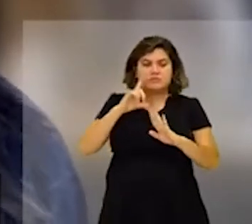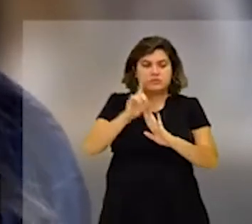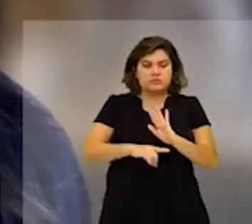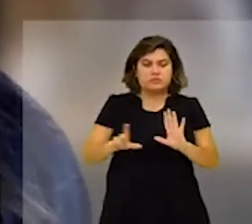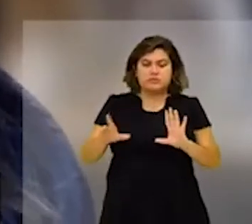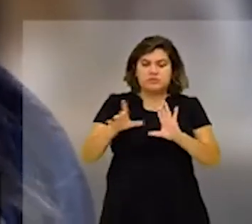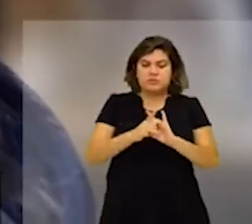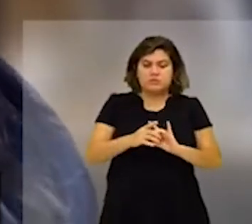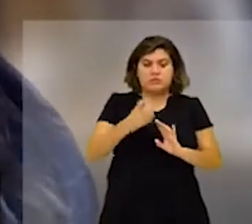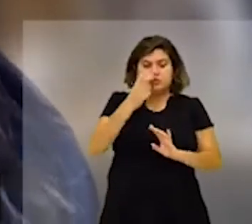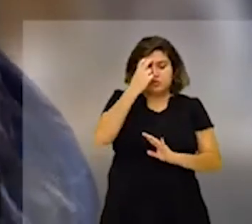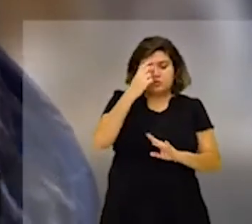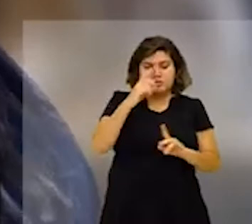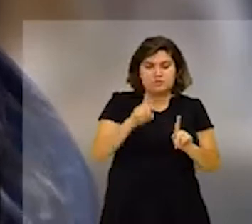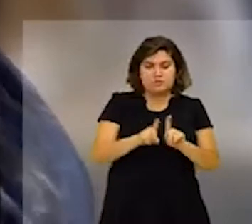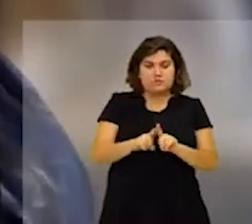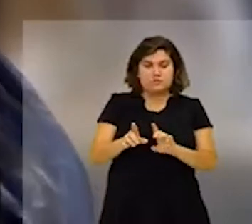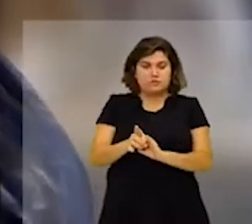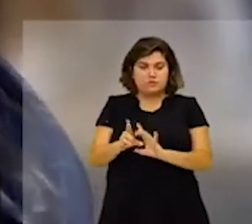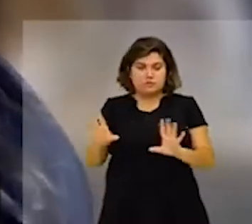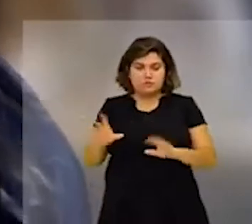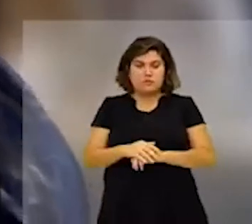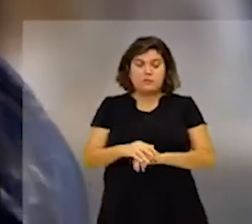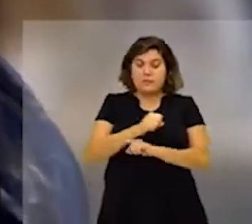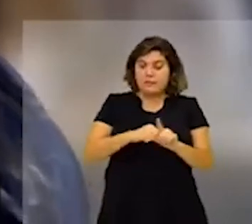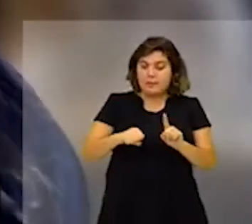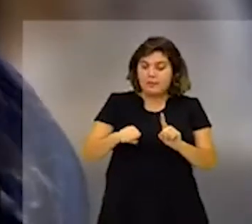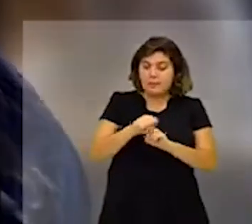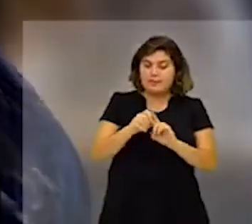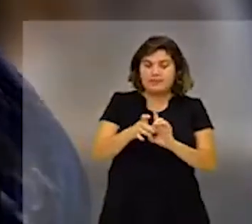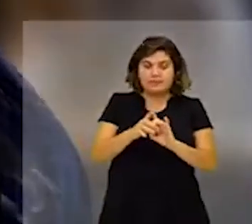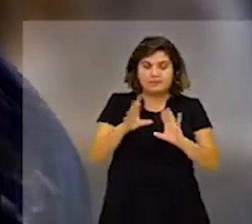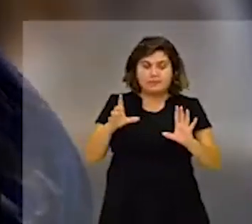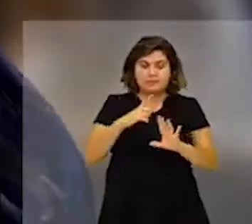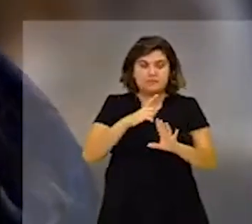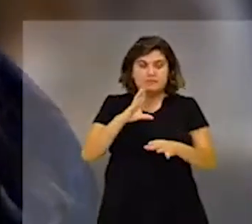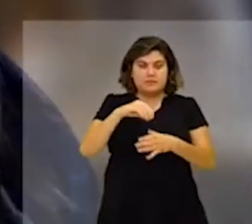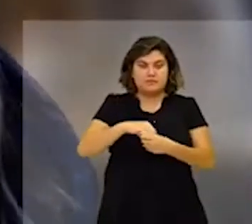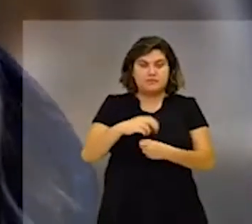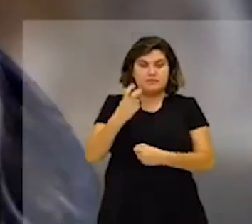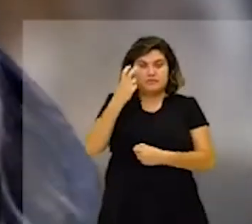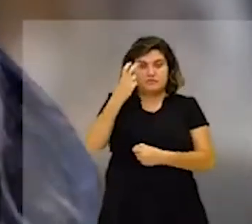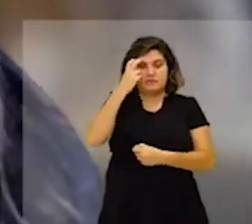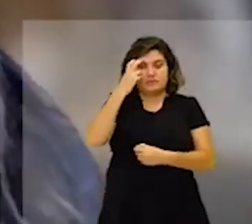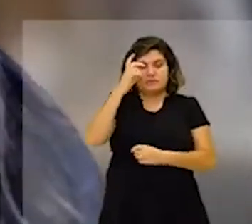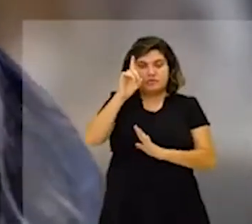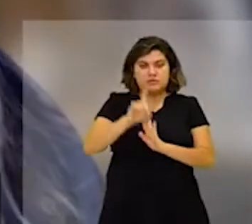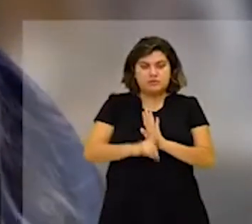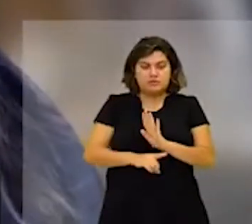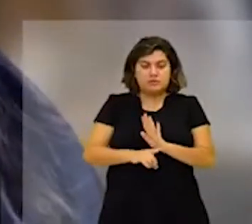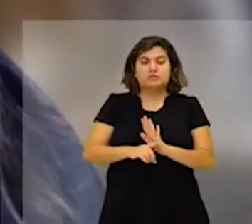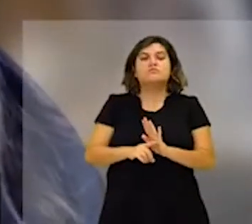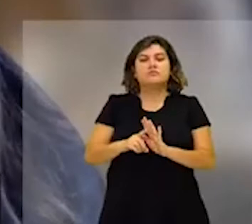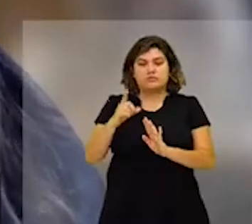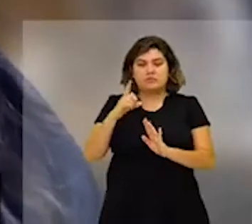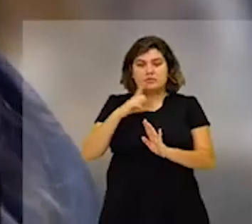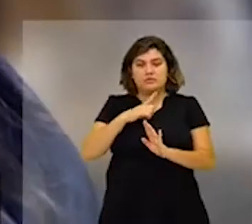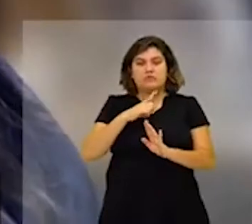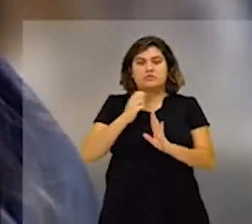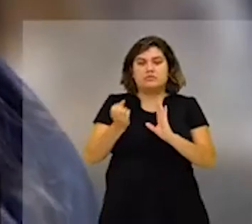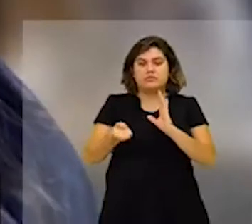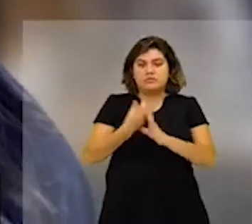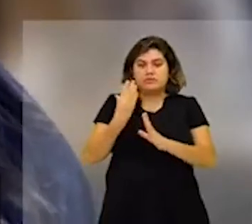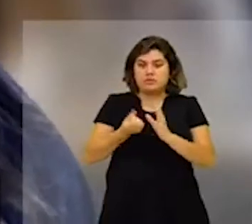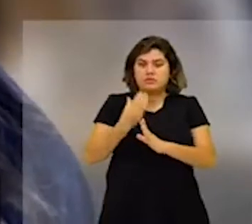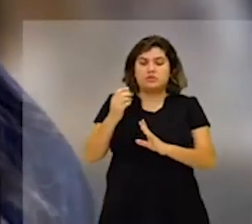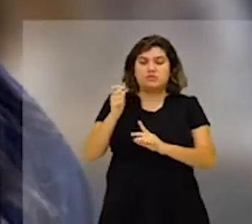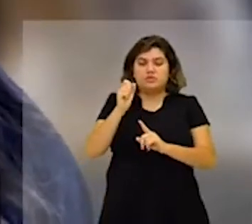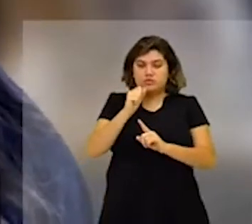uma sociedade democrática Instituto direito e essa instituição é uma criação social é uma luta